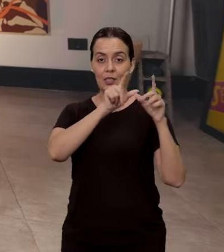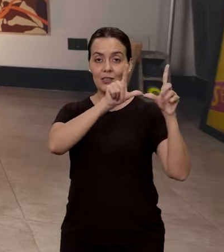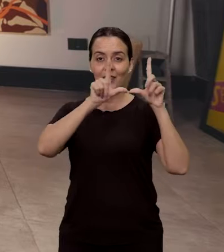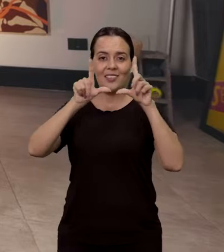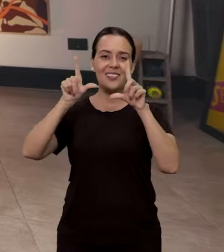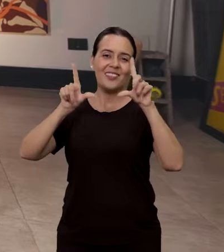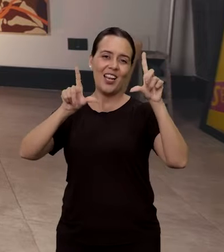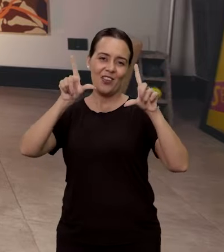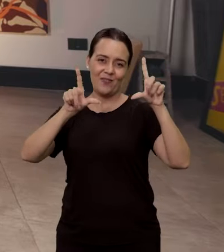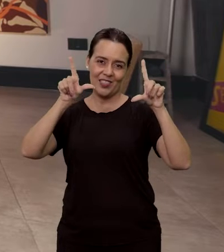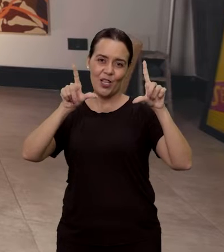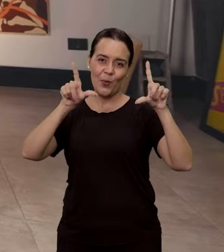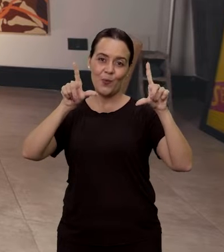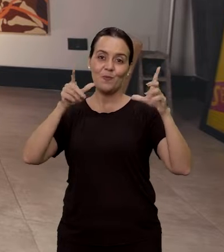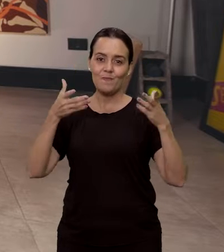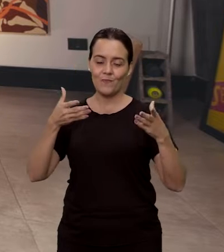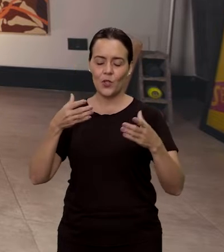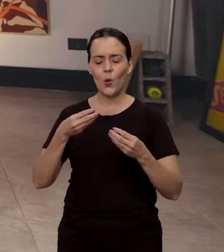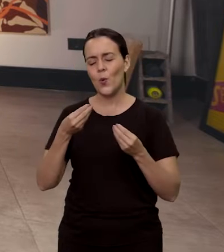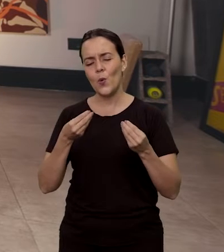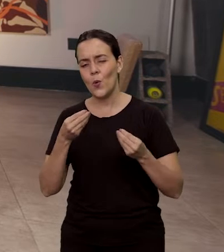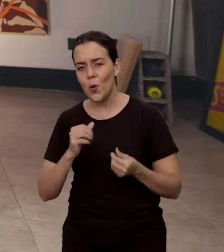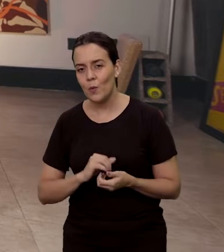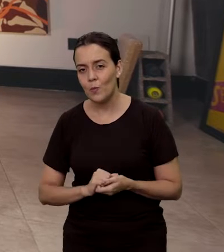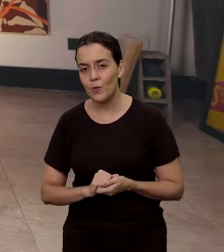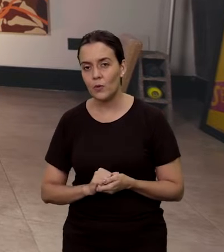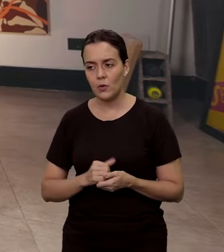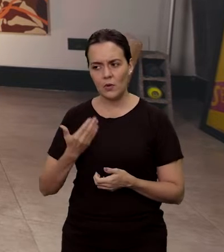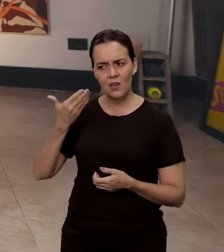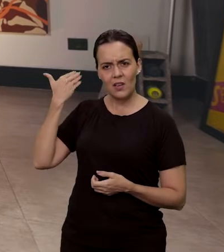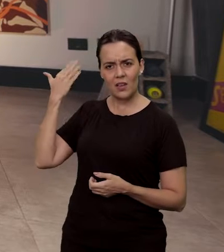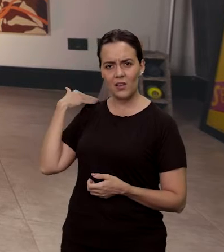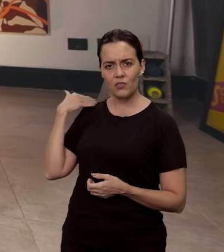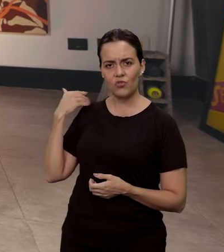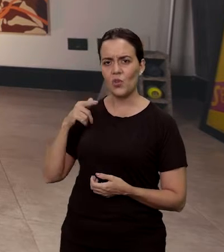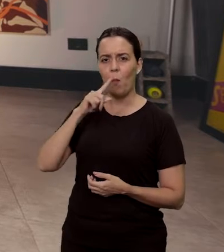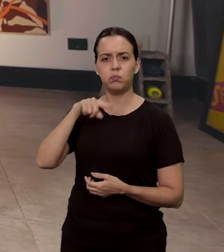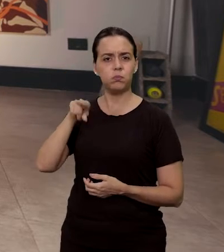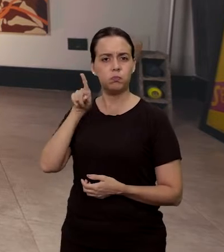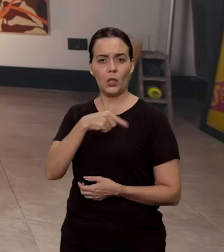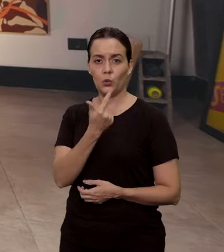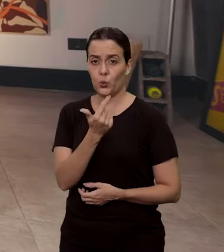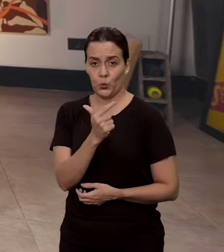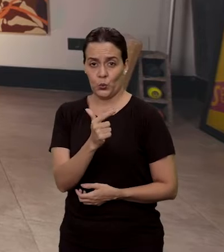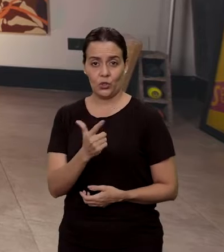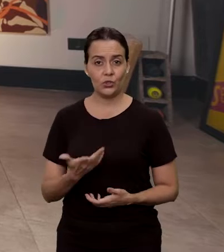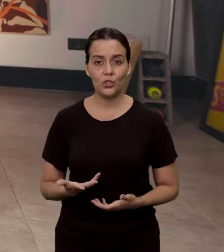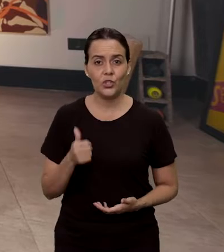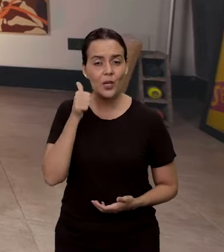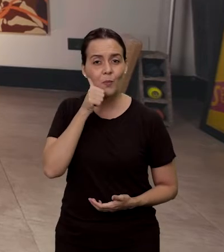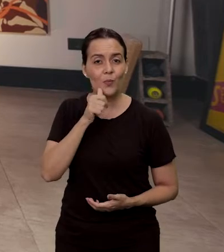Então, a presença delas, por um período, foram nulas. Essa presença não existiu.